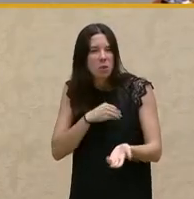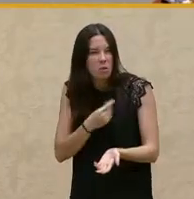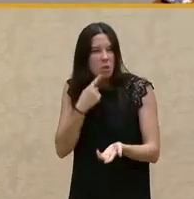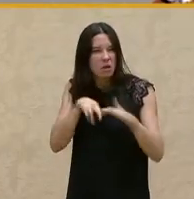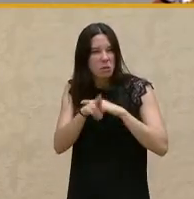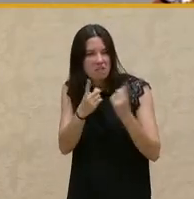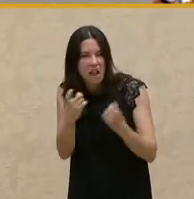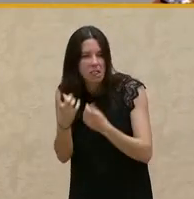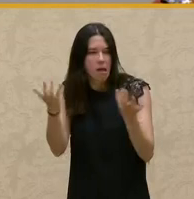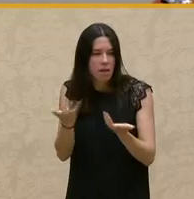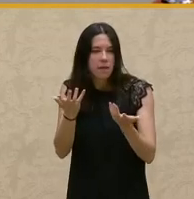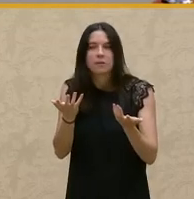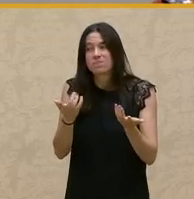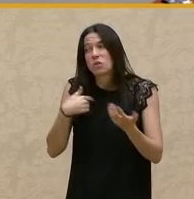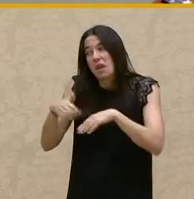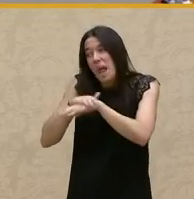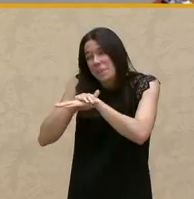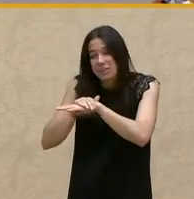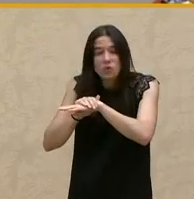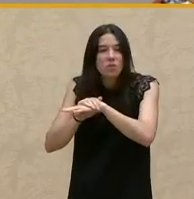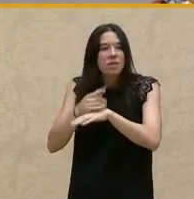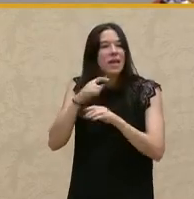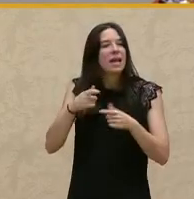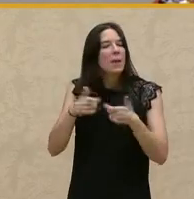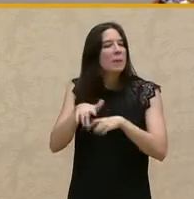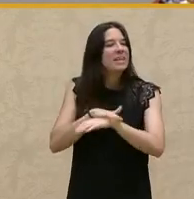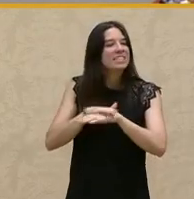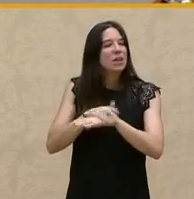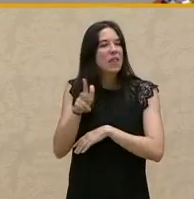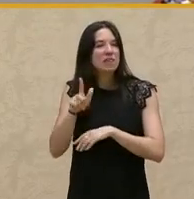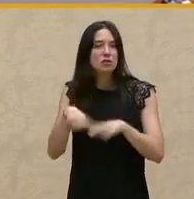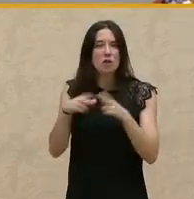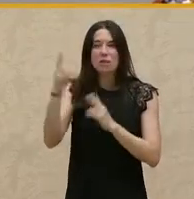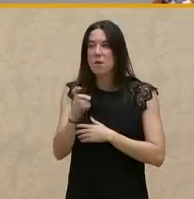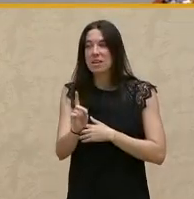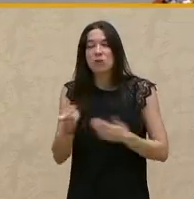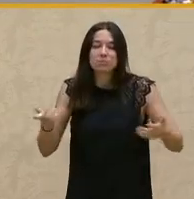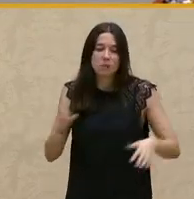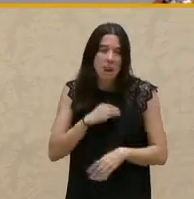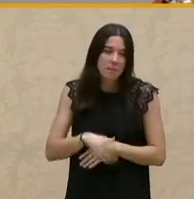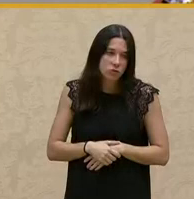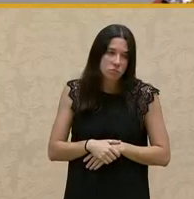Lamento que no esté aquí el ministerio de Derechos Sociales. Humildemente os digo que lo intenté y me